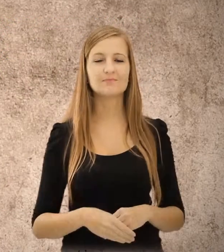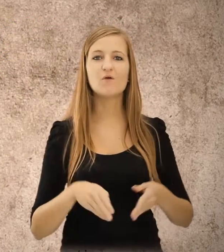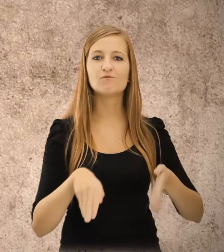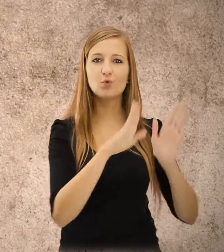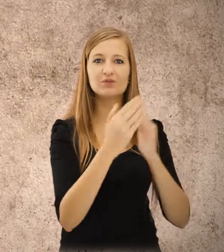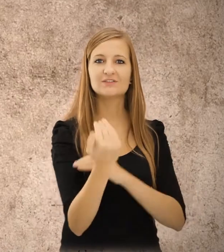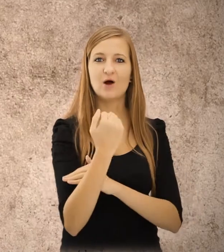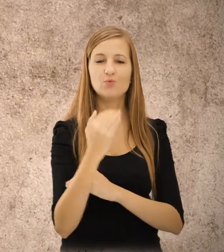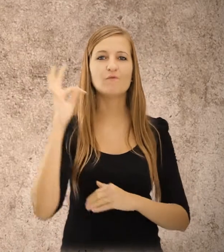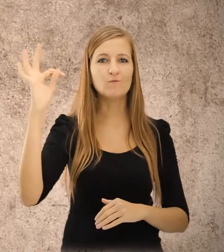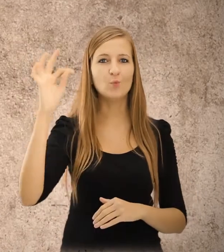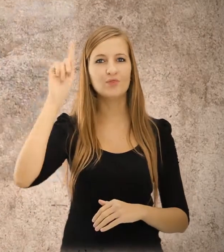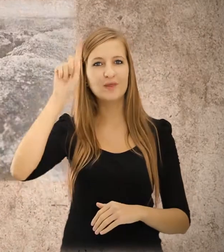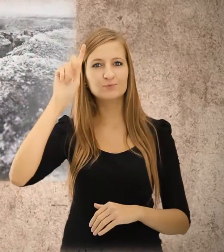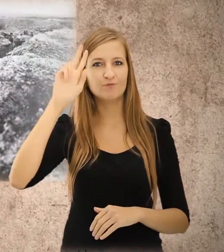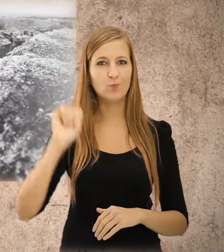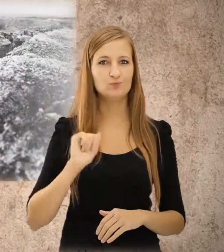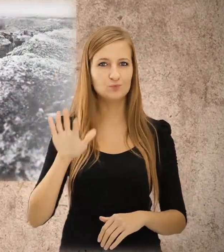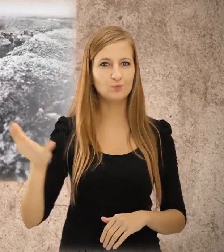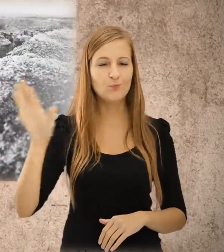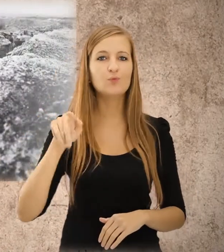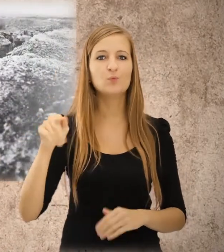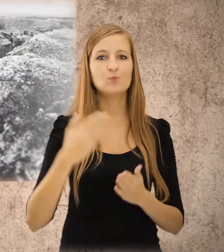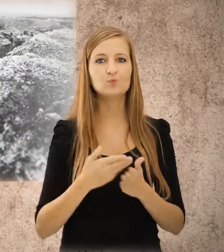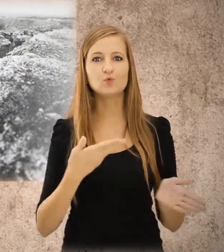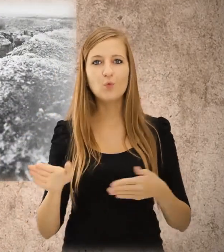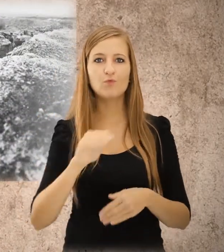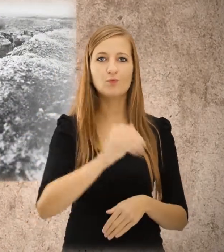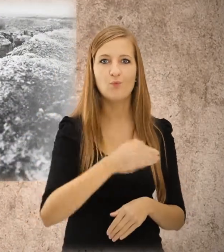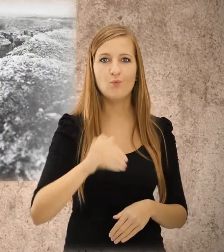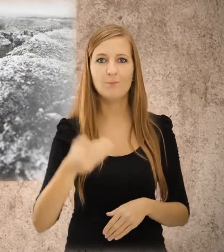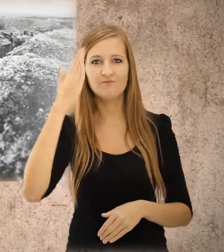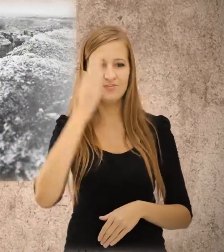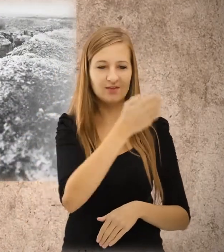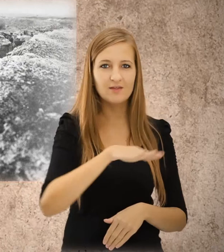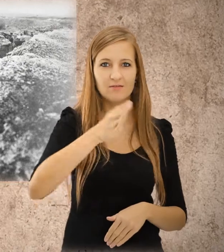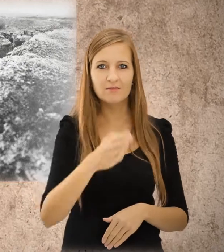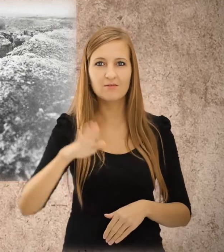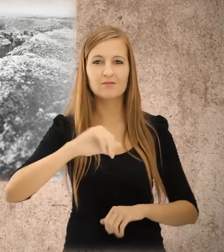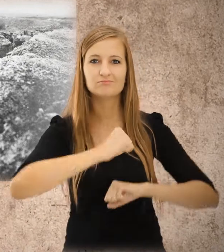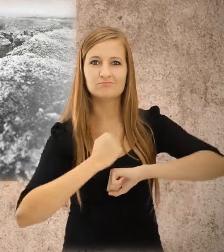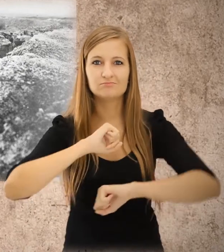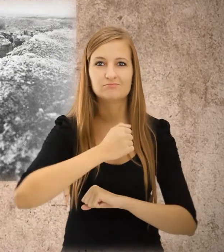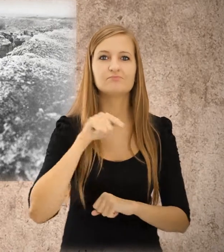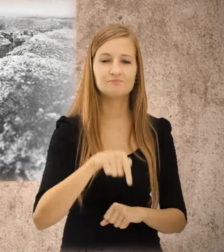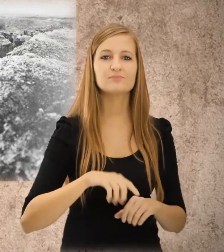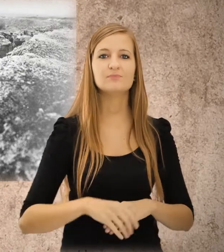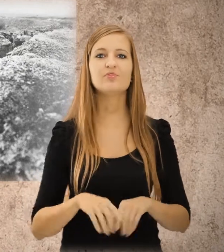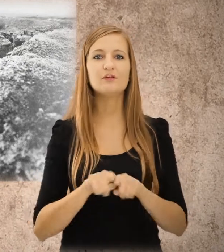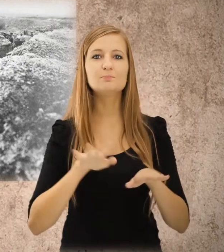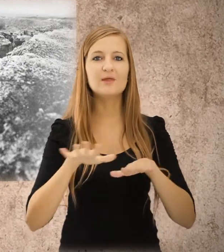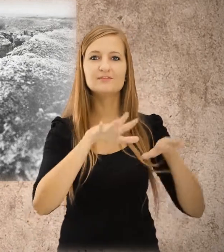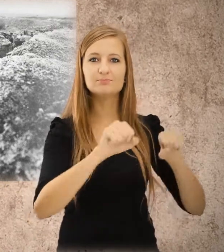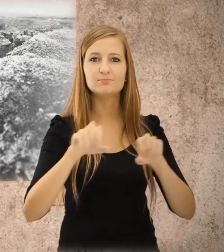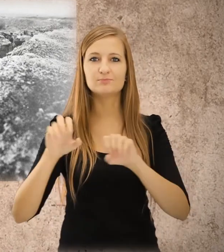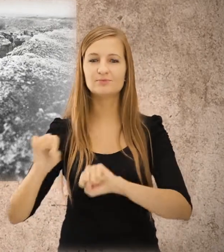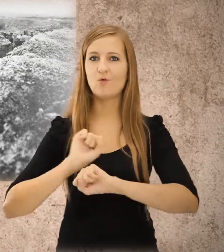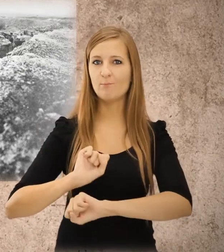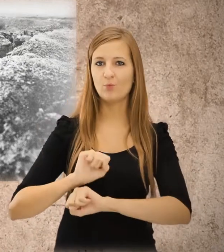Na froncie zachodnim wojska okopały się i zajęły bardzo mocne pozycje obronne.